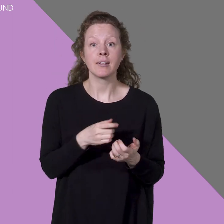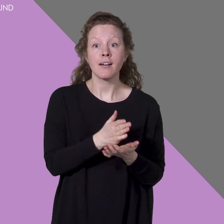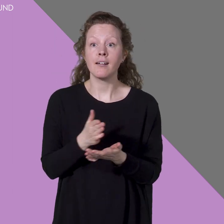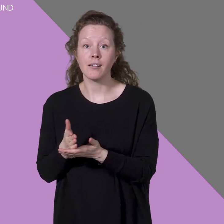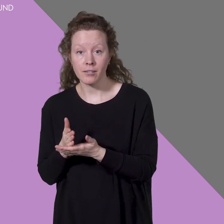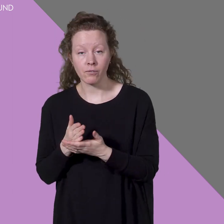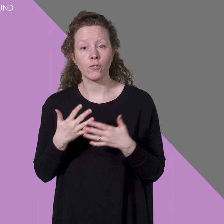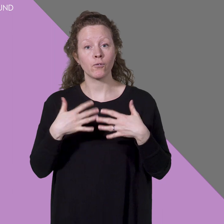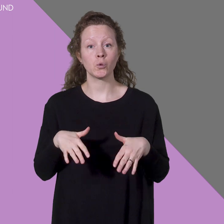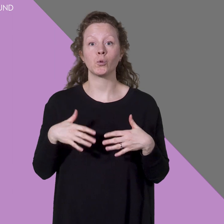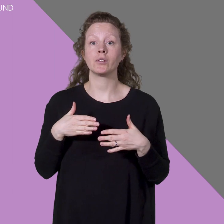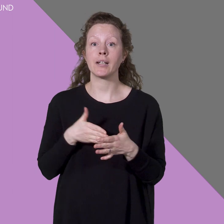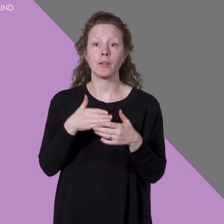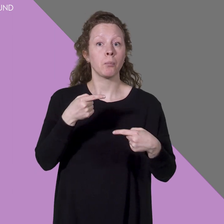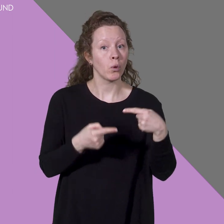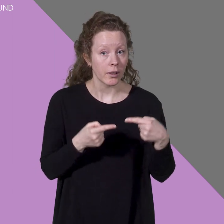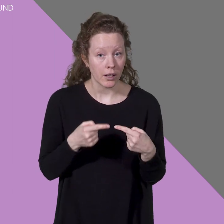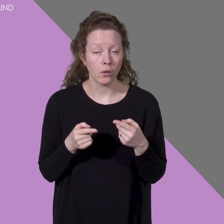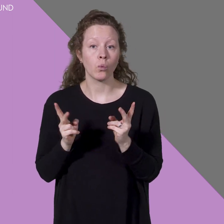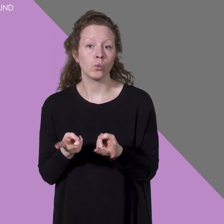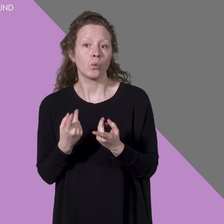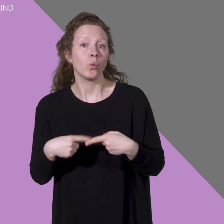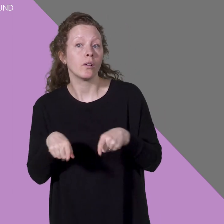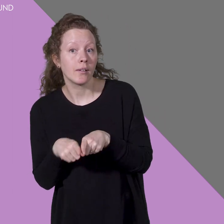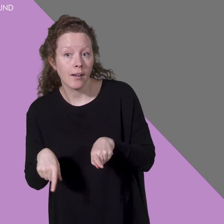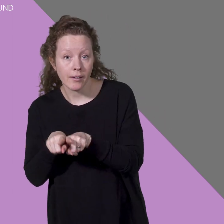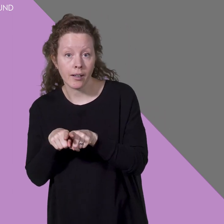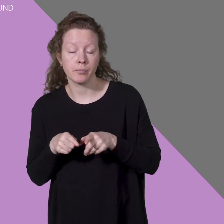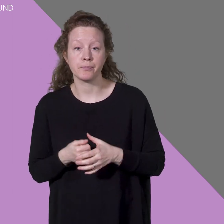från statens sida när det gäller åtgärder och funktionshinderpolitik.